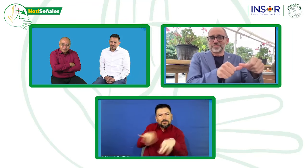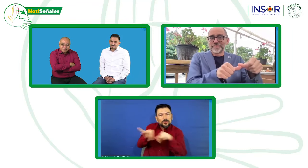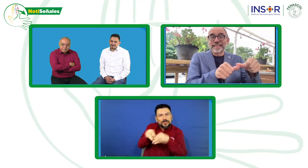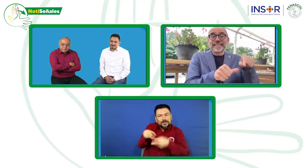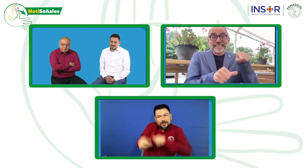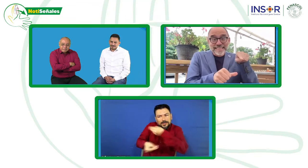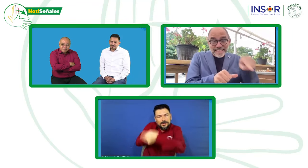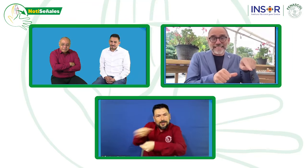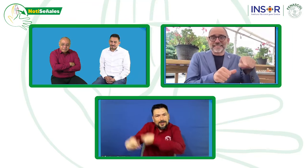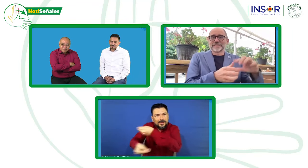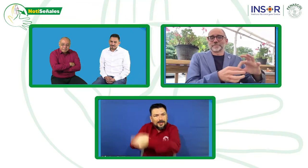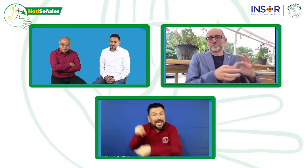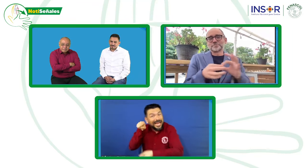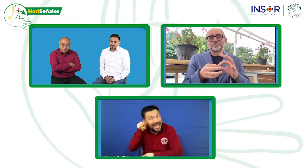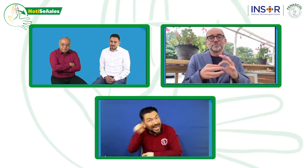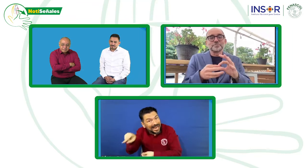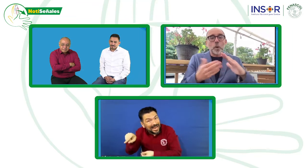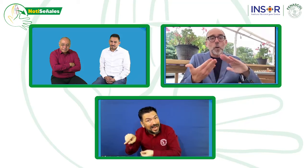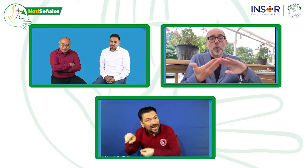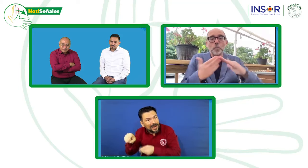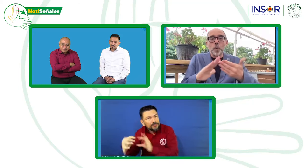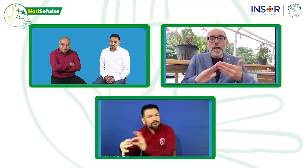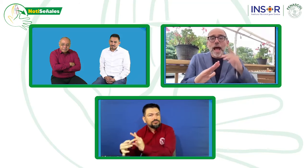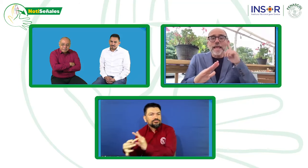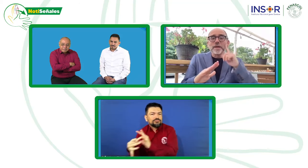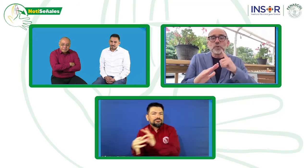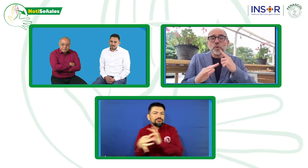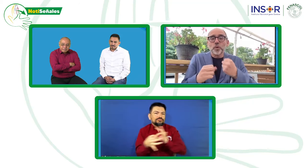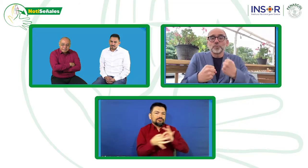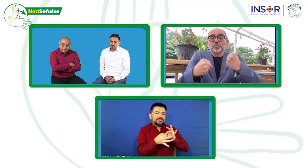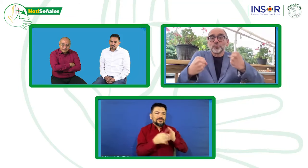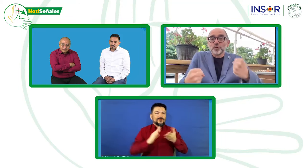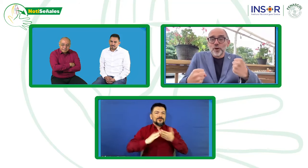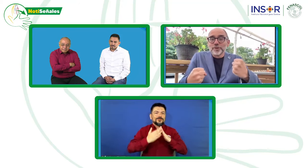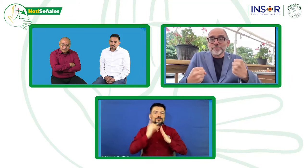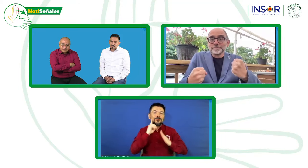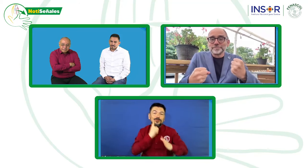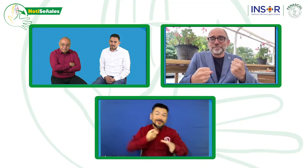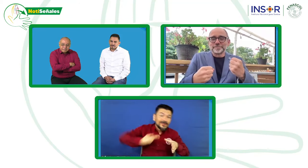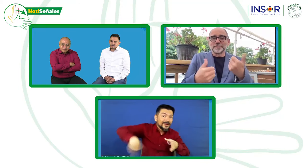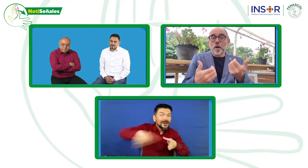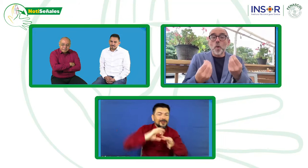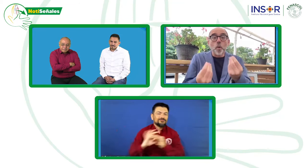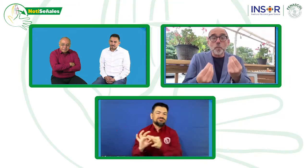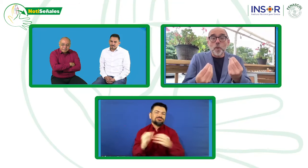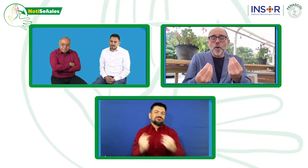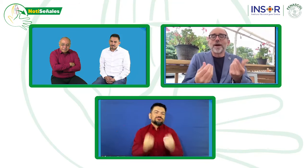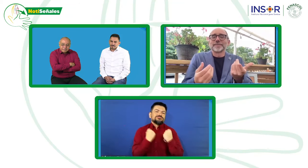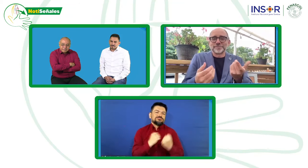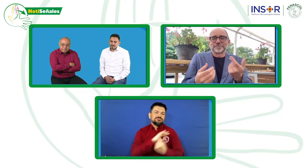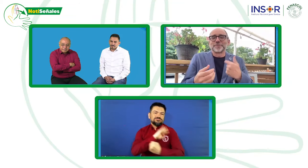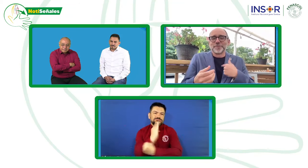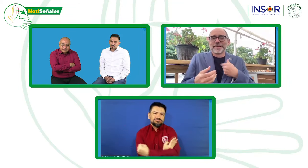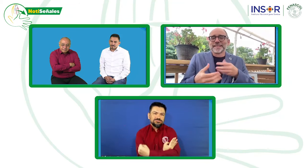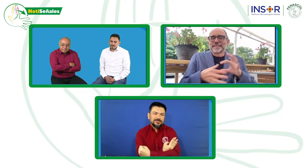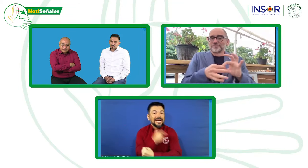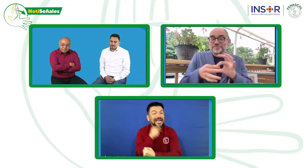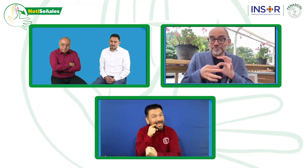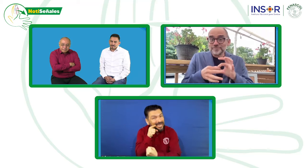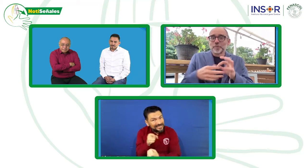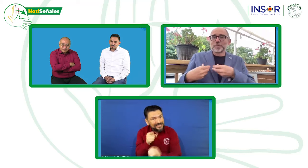el poder encender esa llama esa